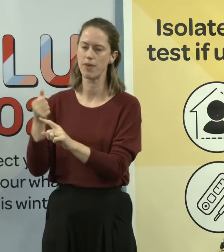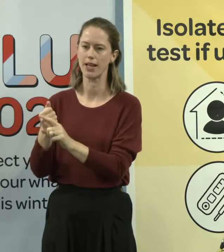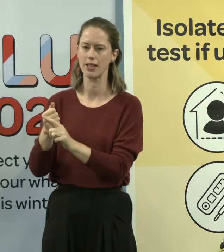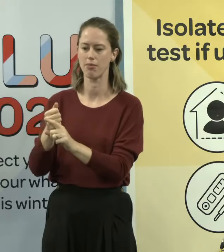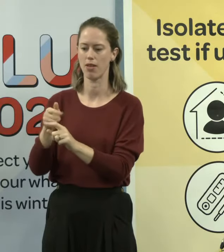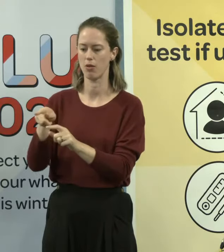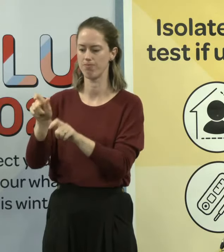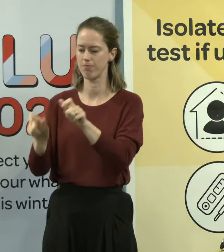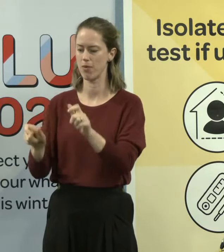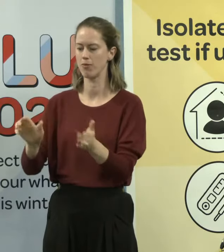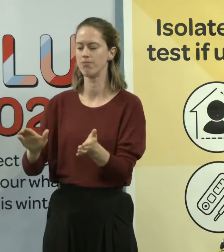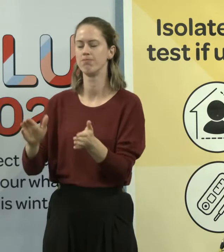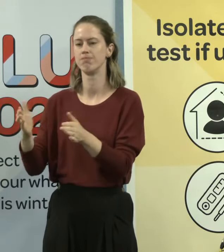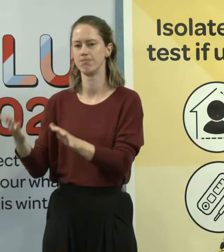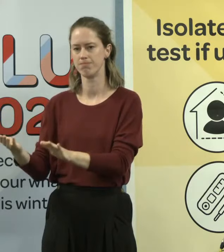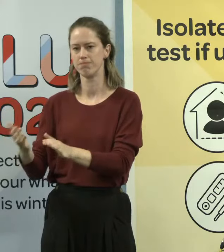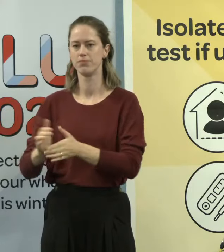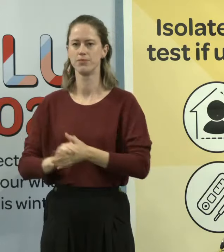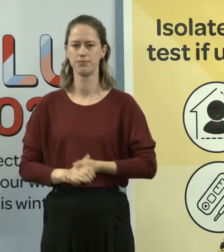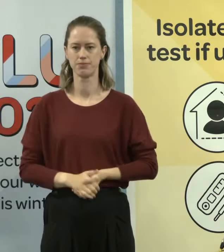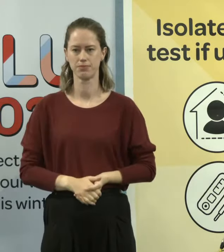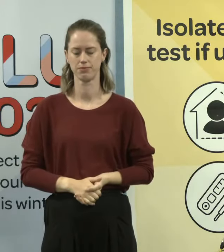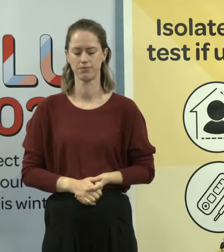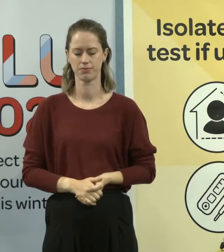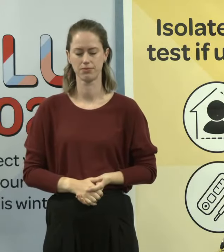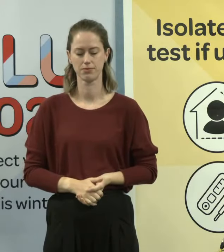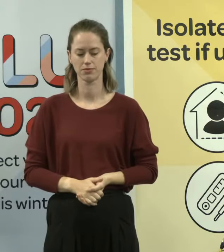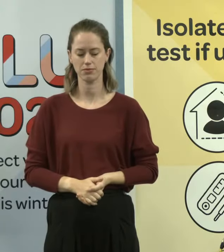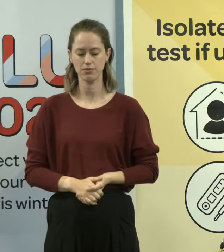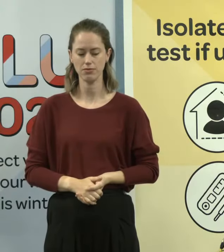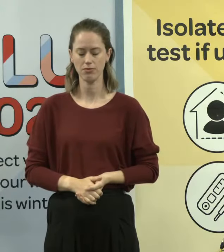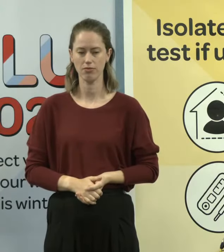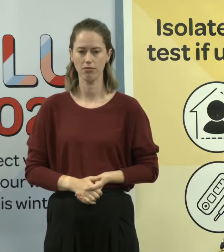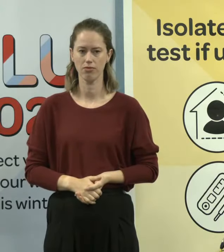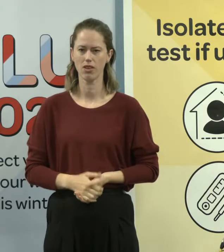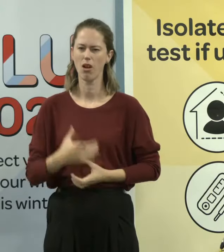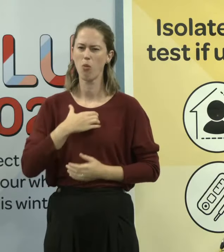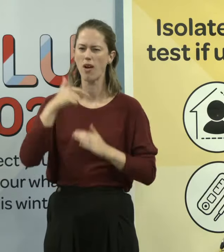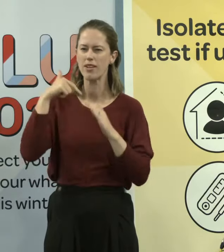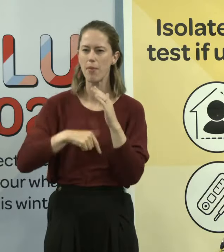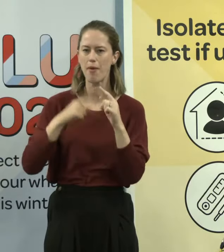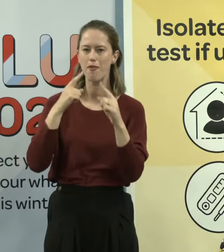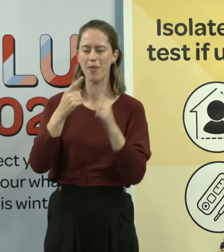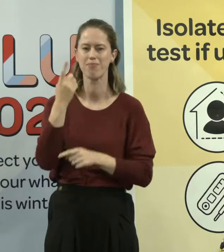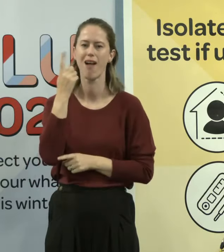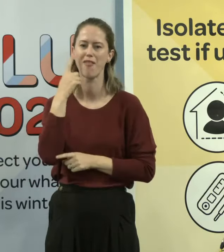17 inaianei. Taku mihi aroha,